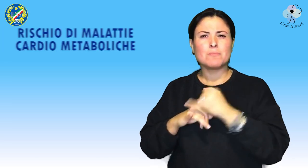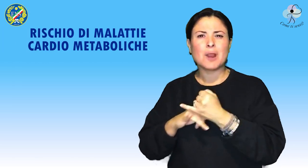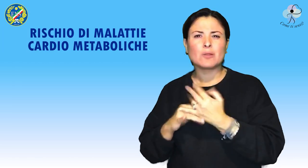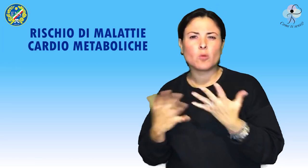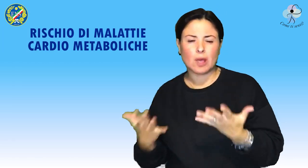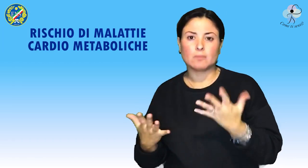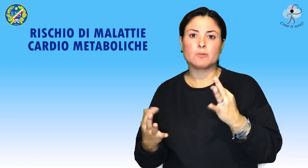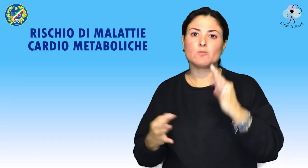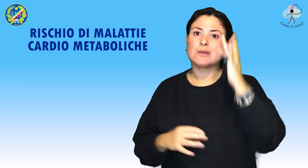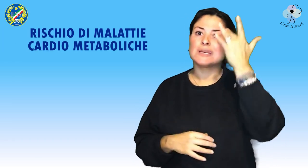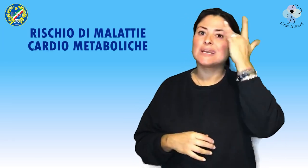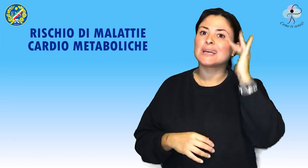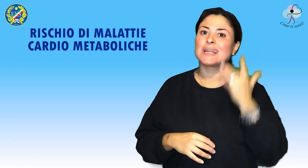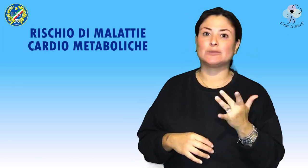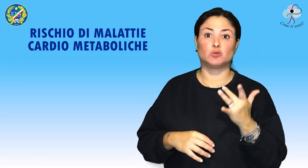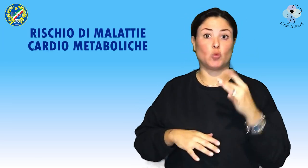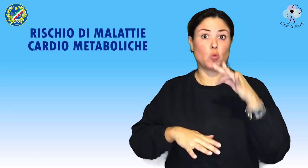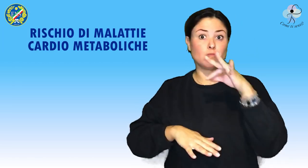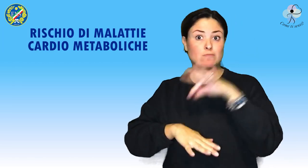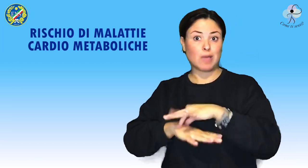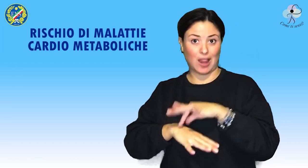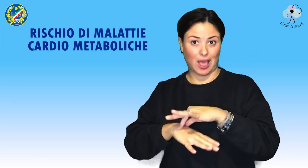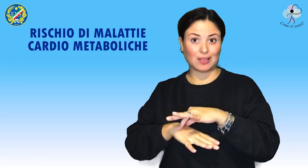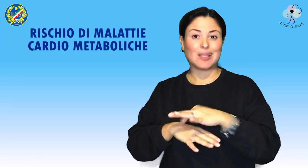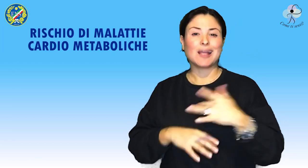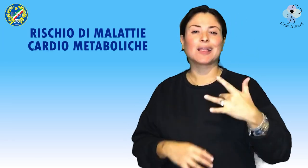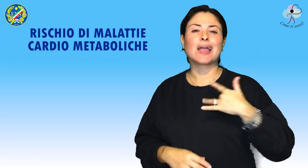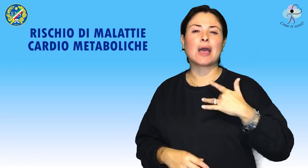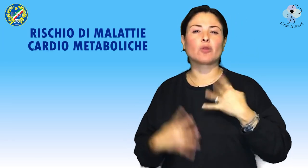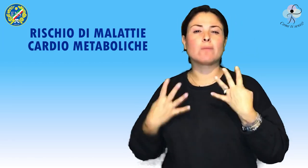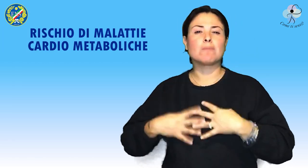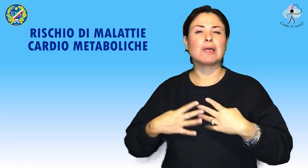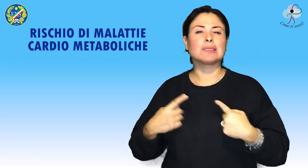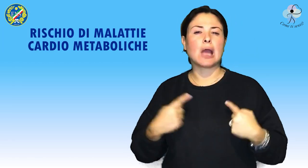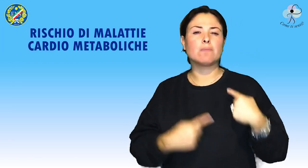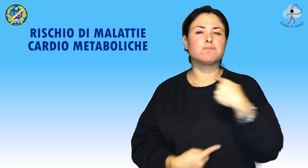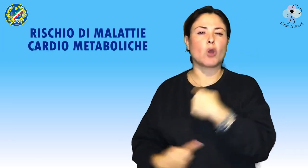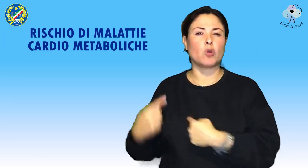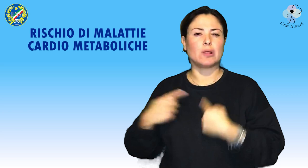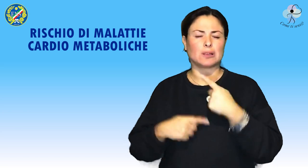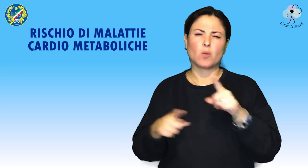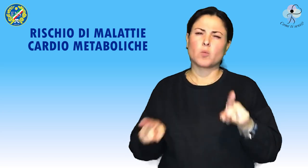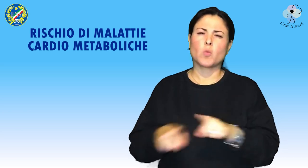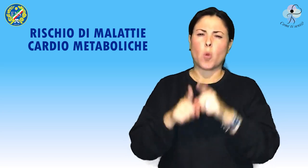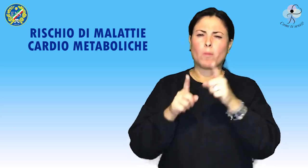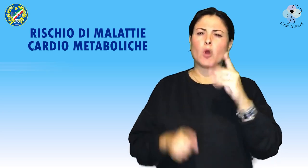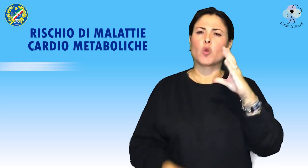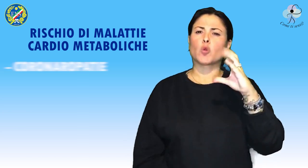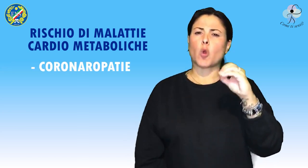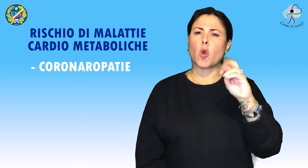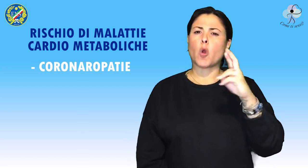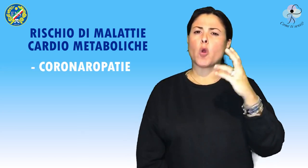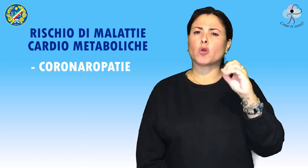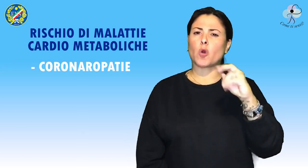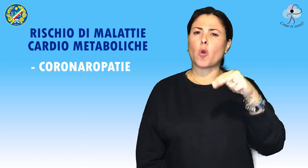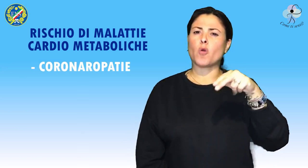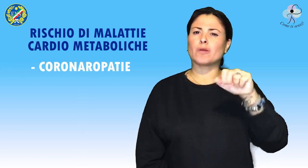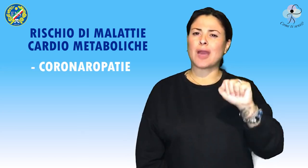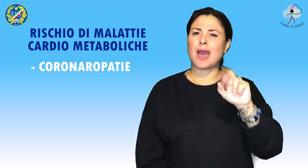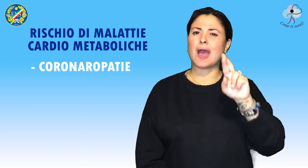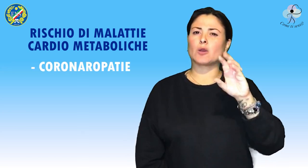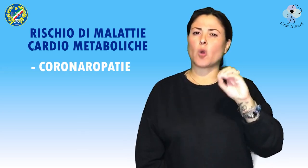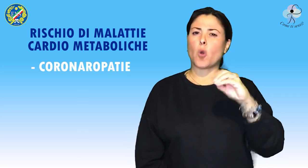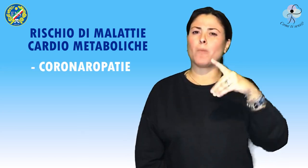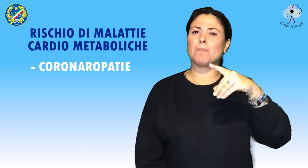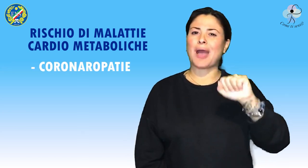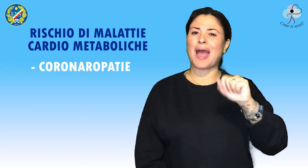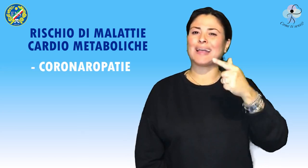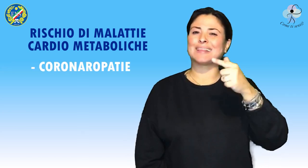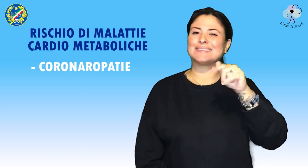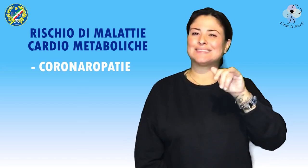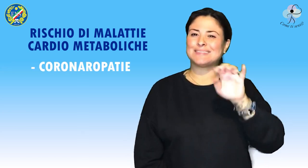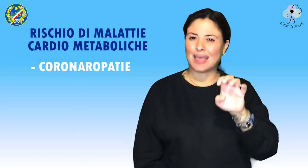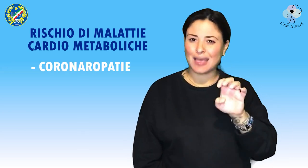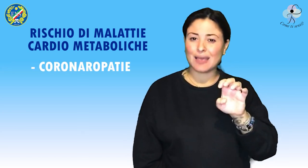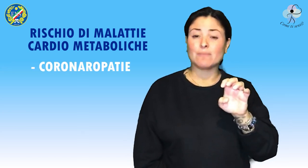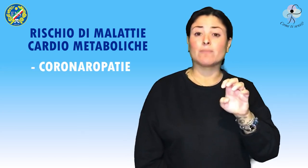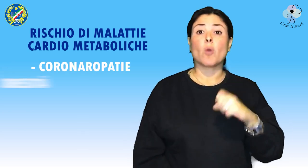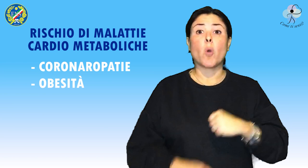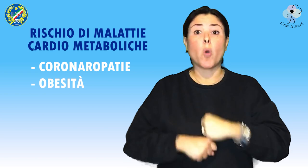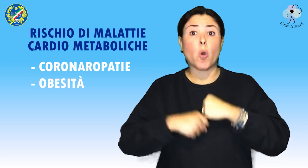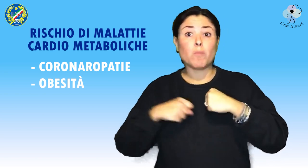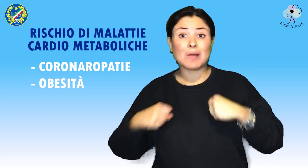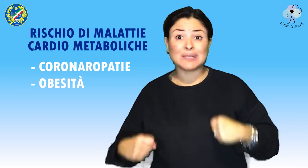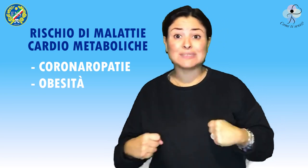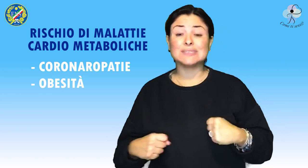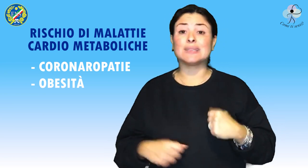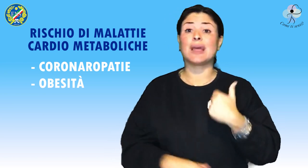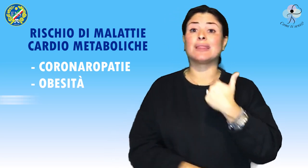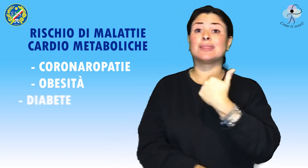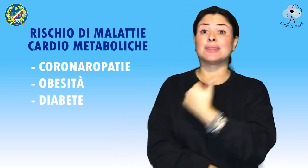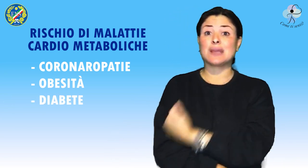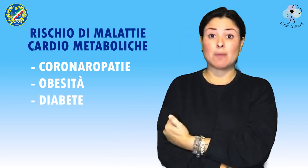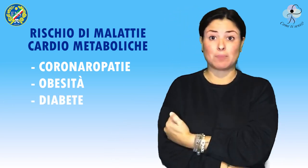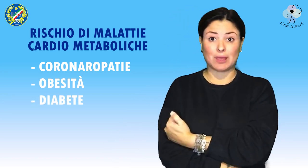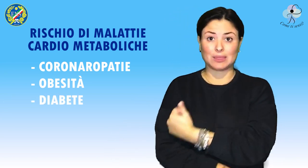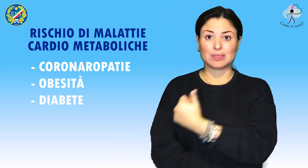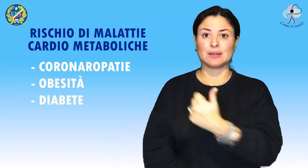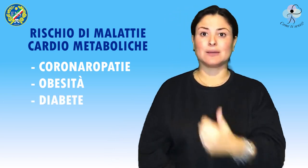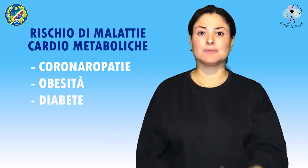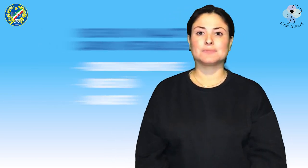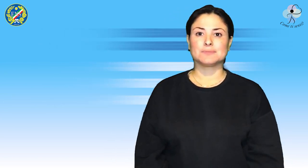in particolare il rischio di malattie cardio metaboliche come coronaropatie, obesità e diabete.